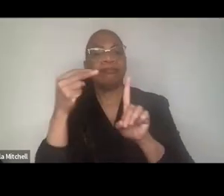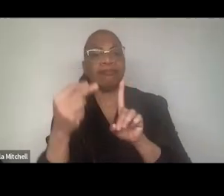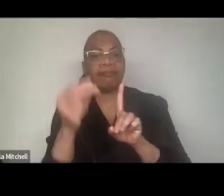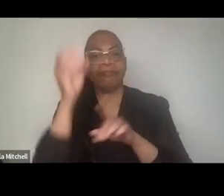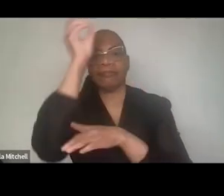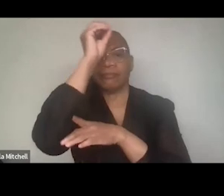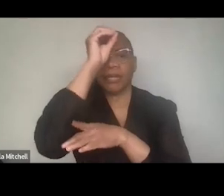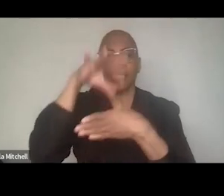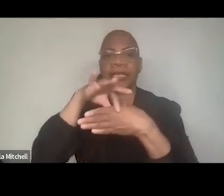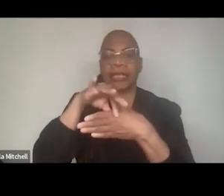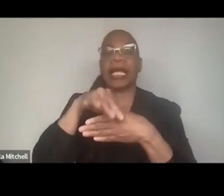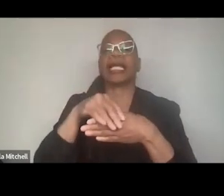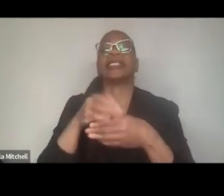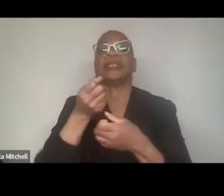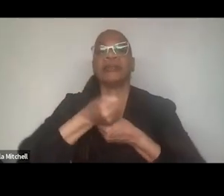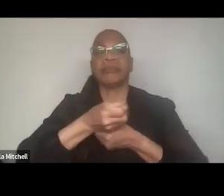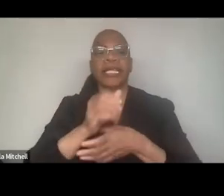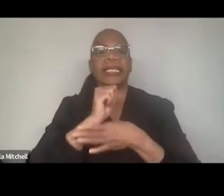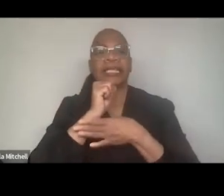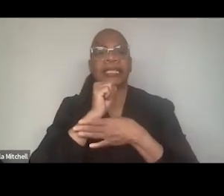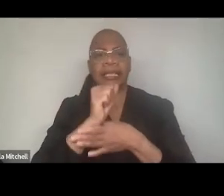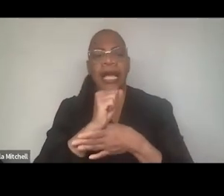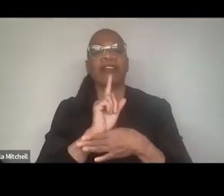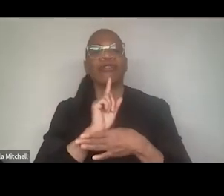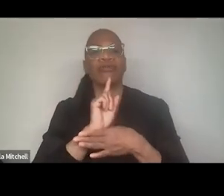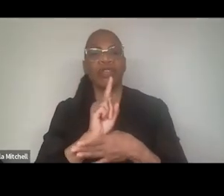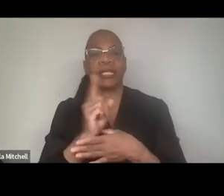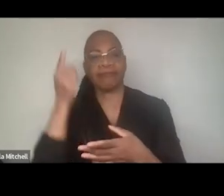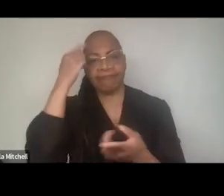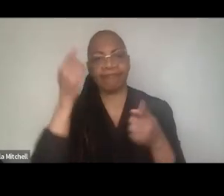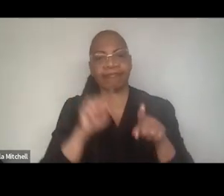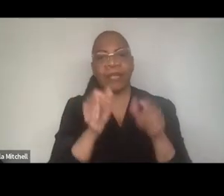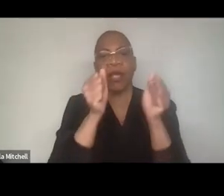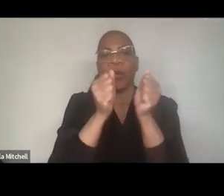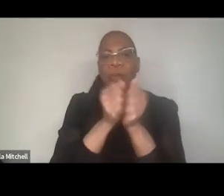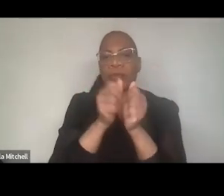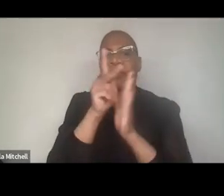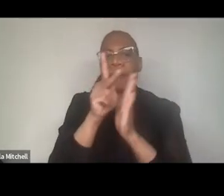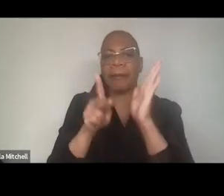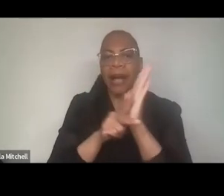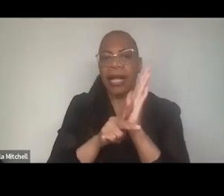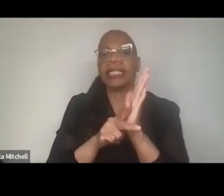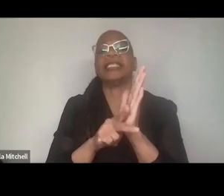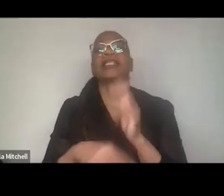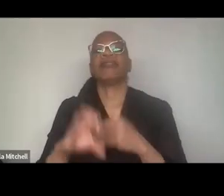en esta presentación no reflejan necesariamente las opiniones, puntos de vista o políticas del Centro de Servicios de Salud Mental,